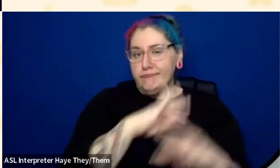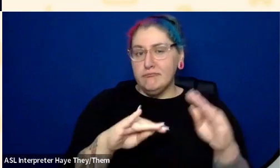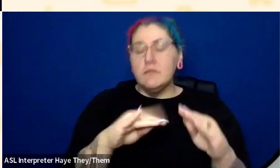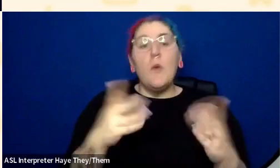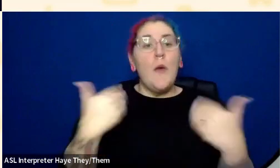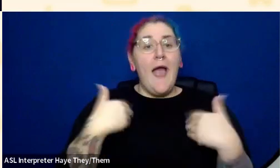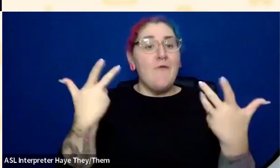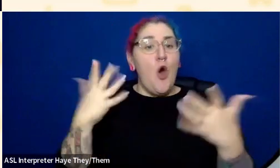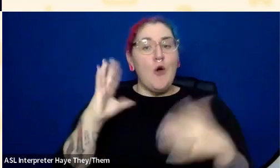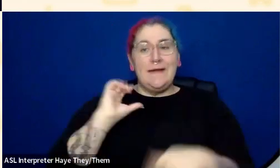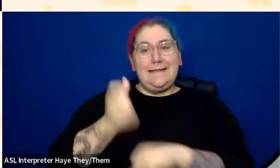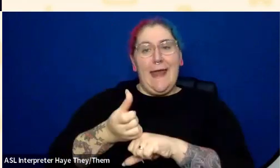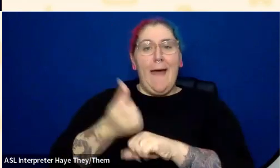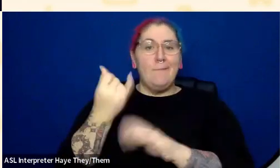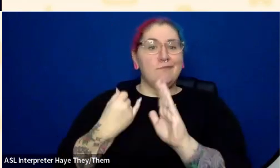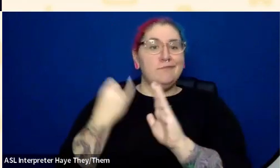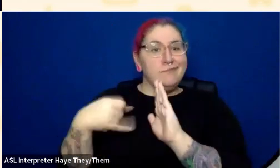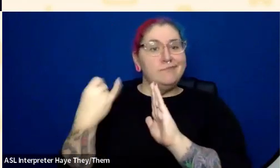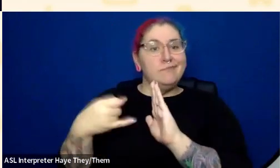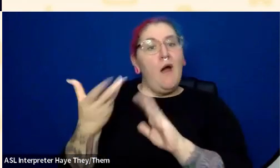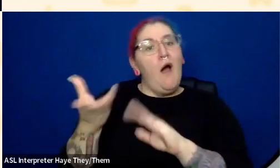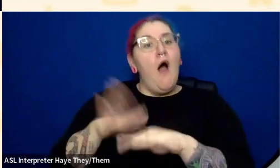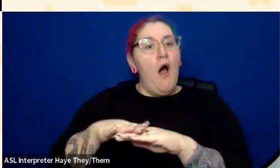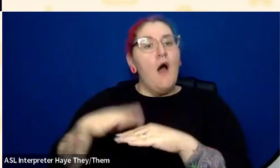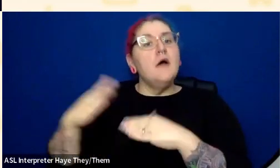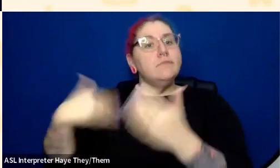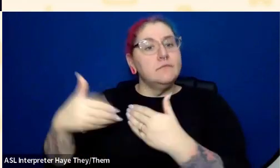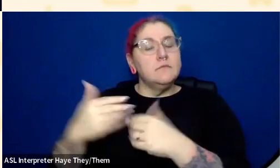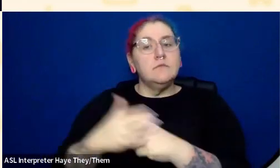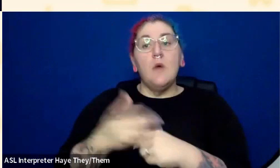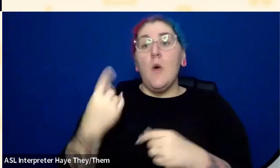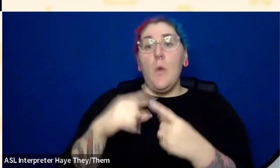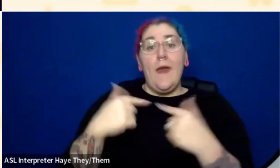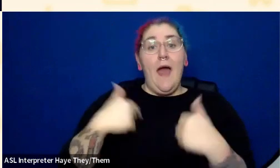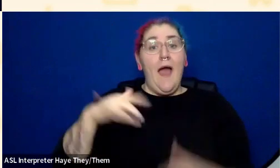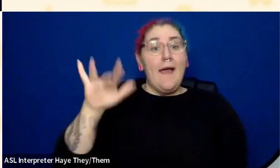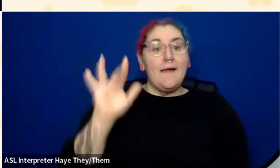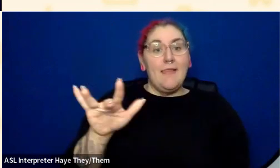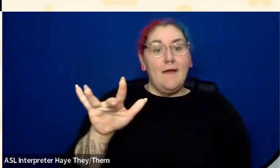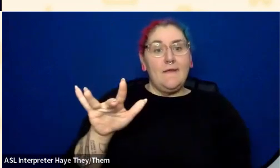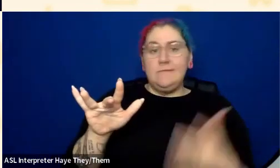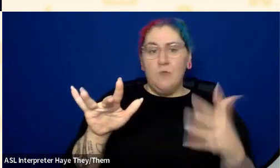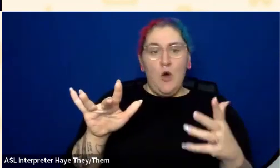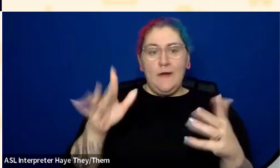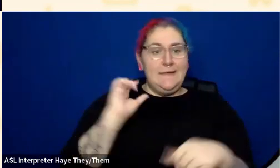Ahora, cuando hago clic aquí, actualmente es igual a reproducir, y ahora tengo que pausar todo.